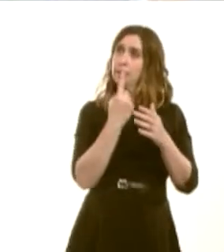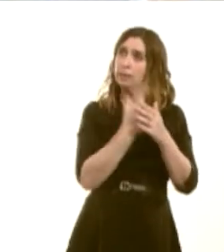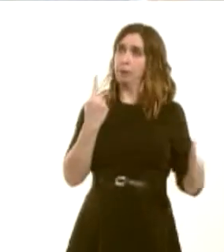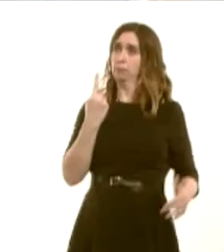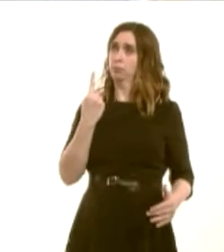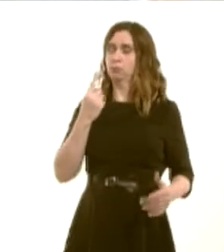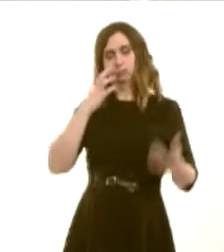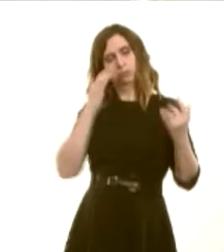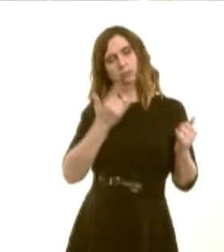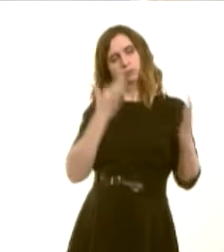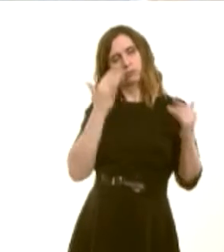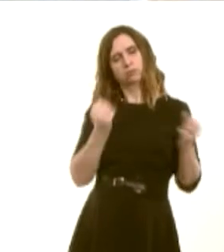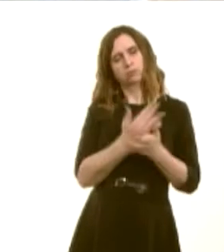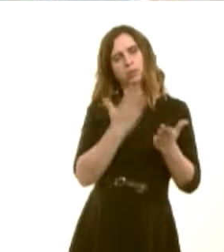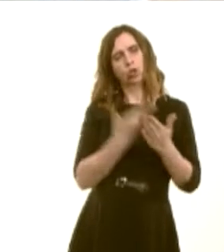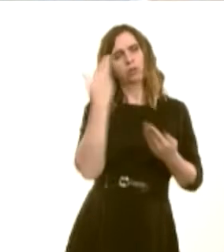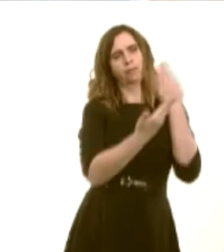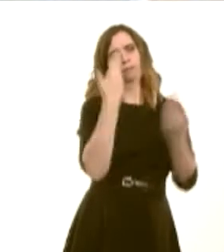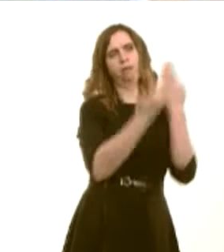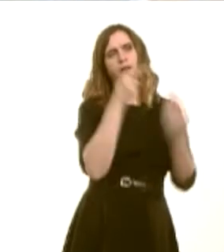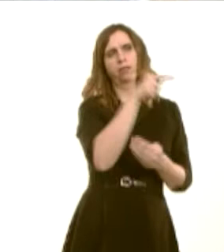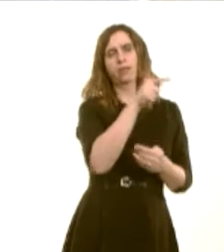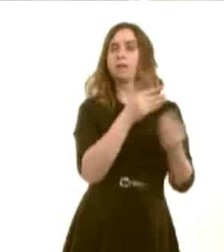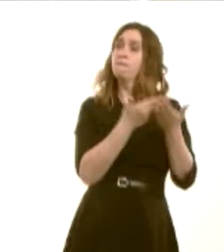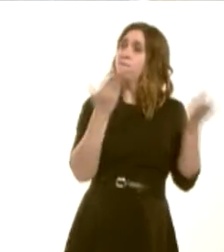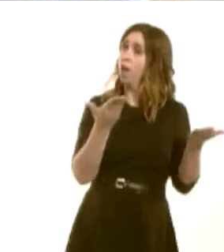Davies gael ei gyhoeddi ywír ffaith bod yr Athro Donaldson wedi cyhoeddi adroddiad ar